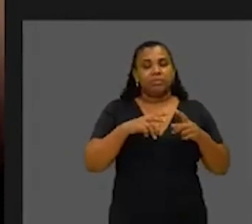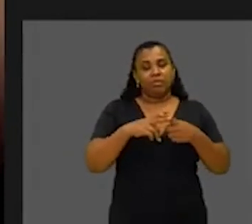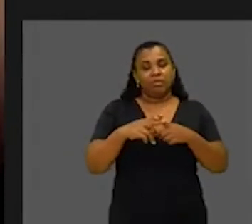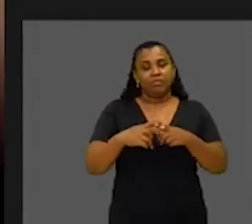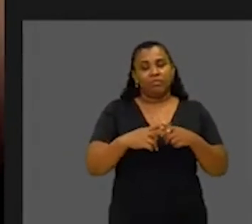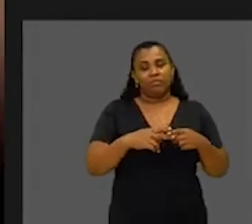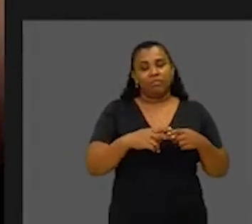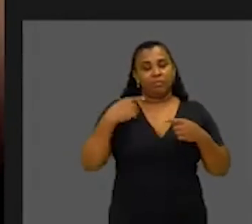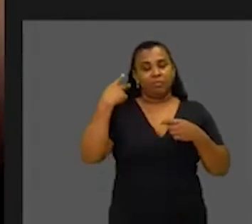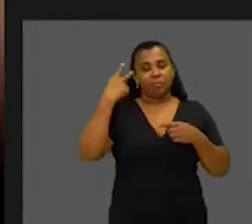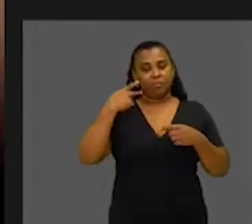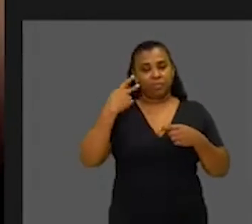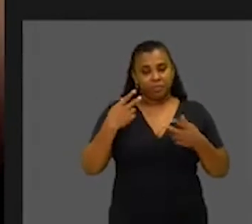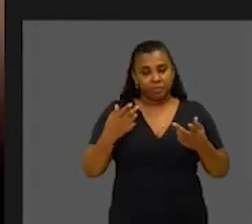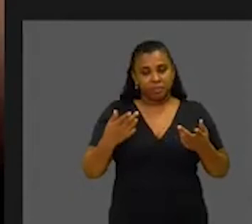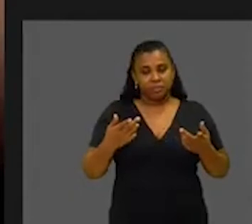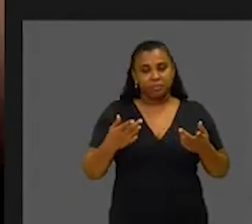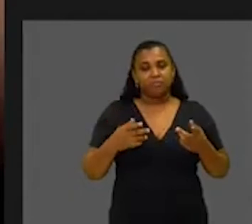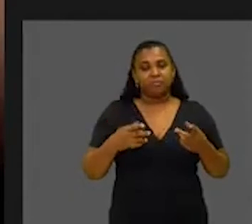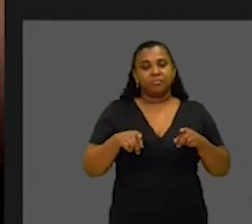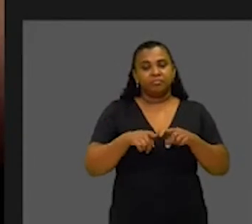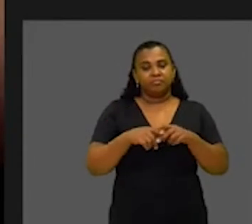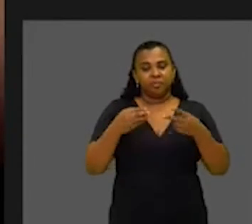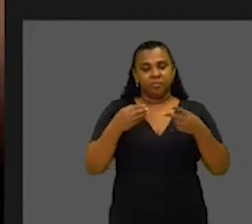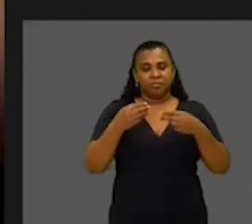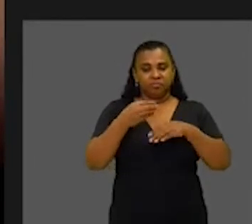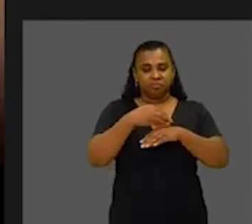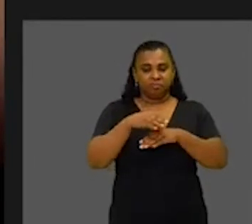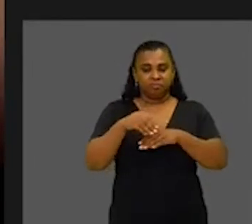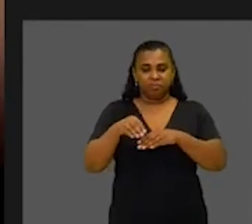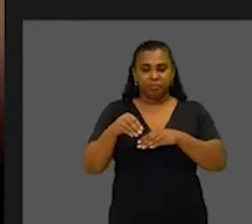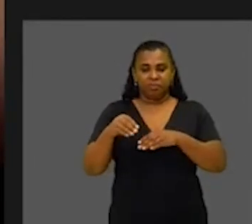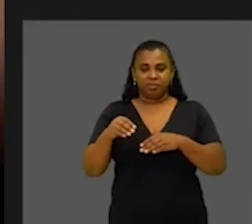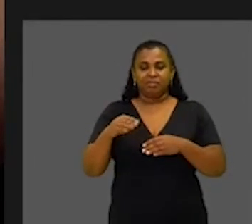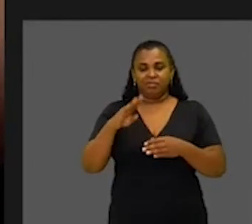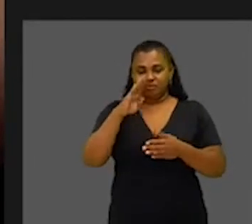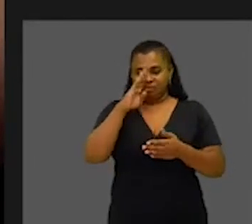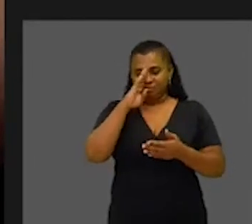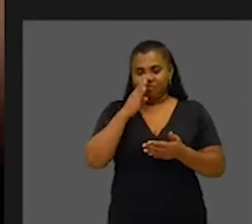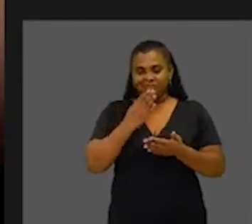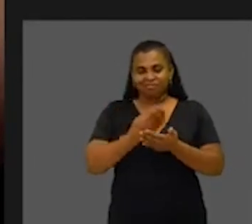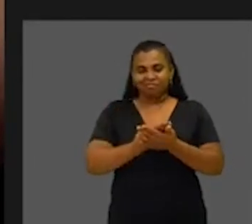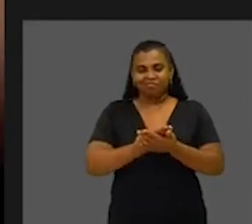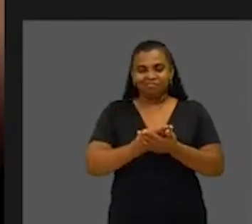trazendo alguns debates e eu confesso que eu andei mudando a minha ideia porque afinal de contas